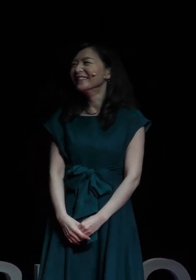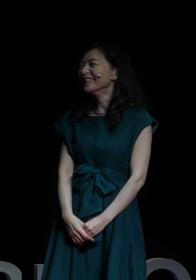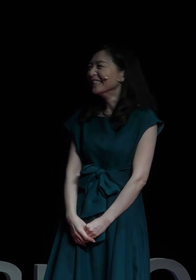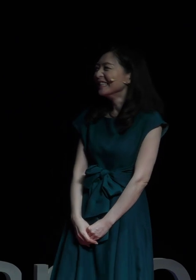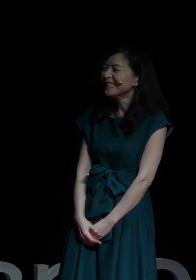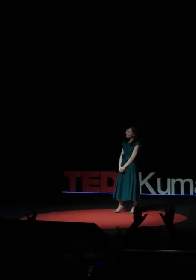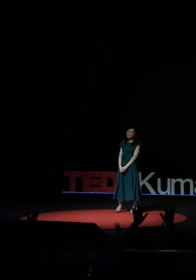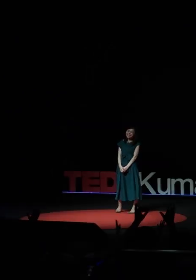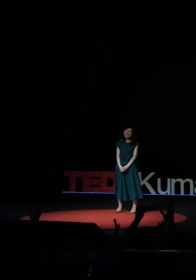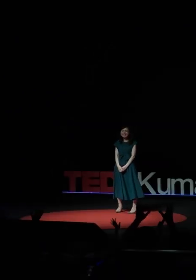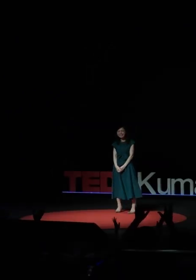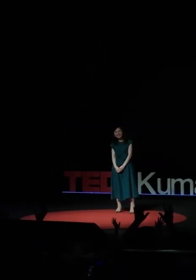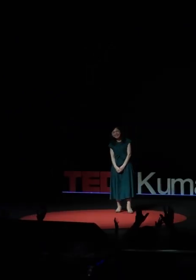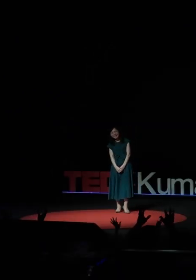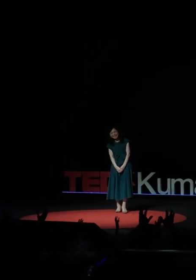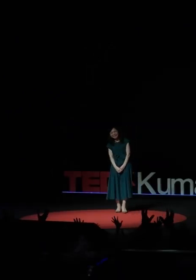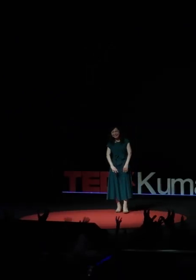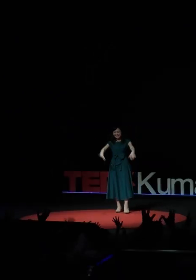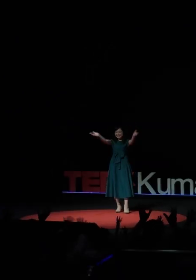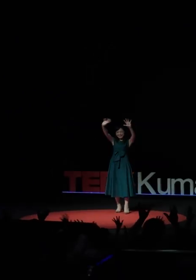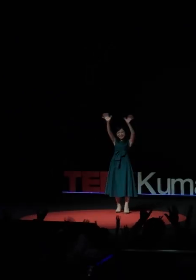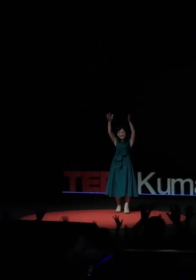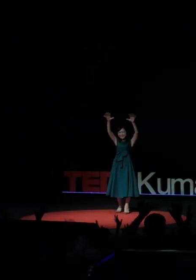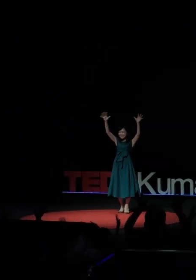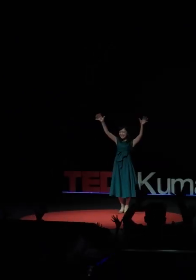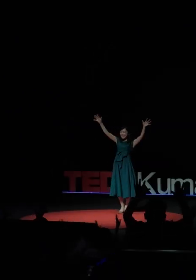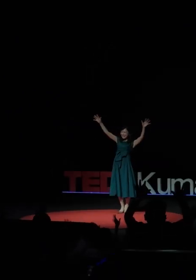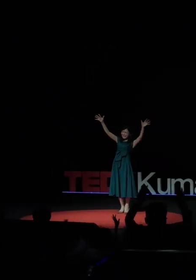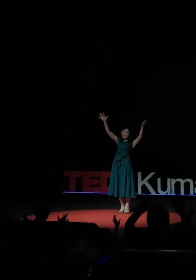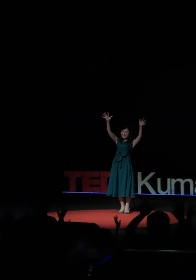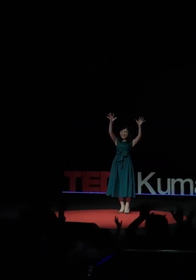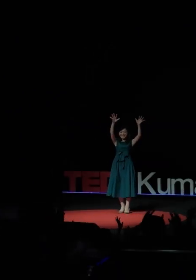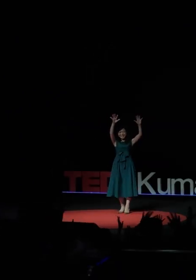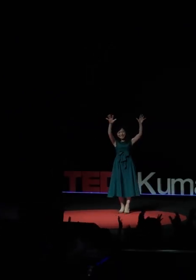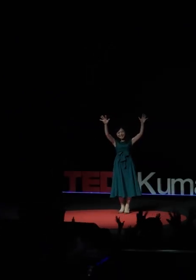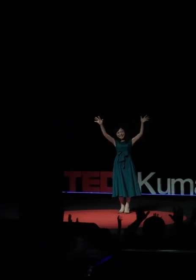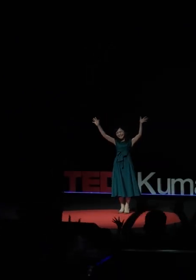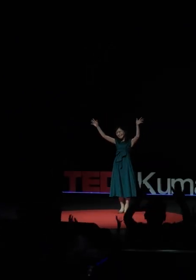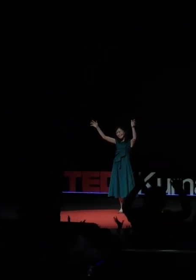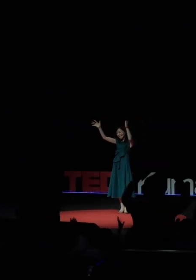(Risas)(Aplausos)